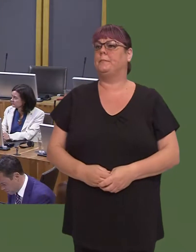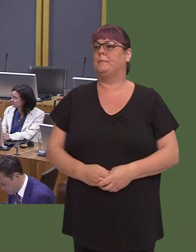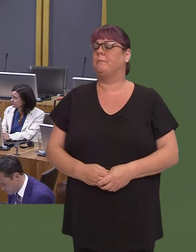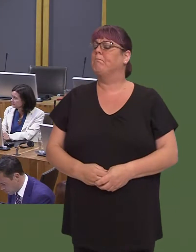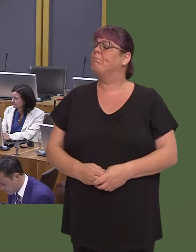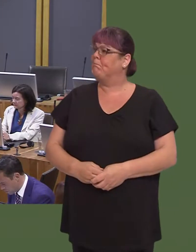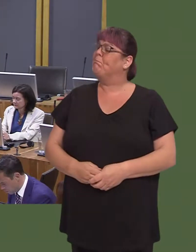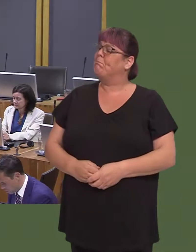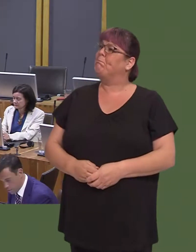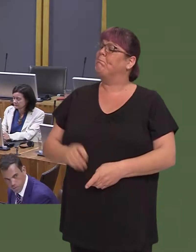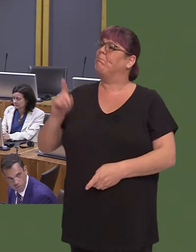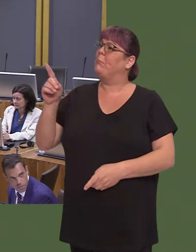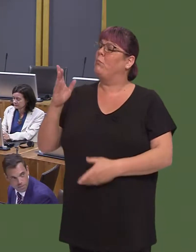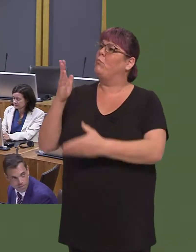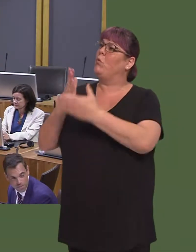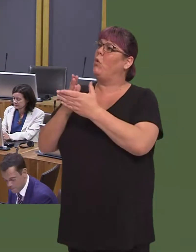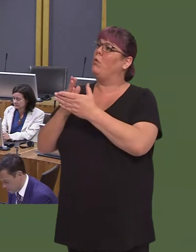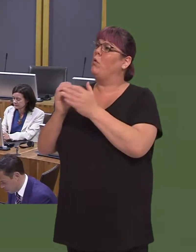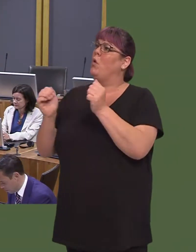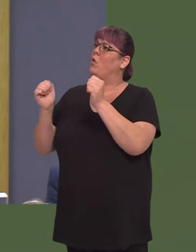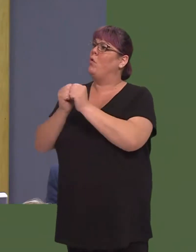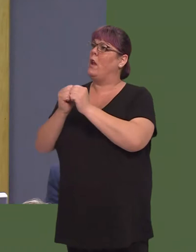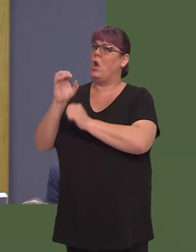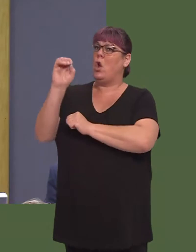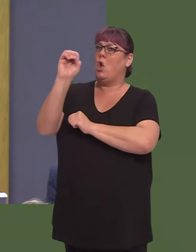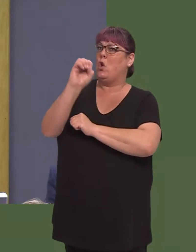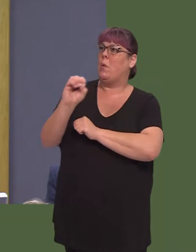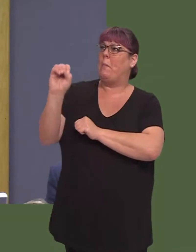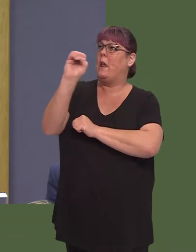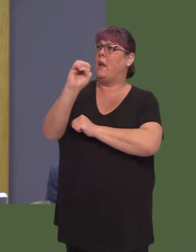nawr yn golygu, wrth edrych ar y gefnogaeth, fod myfyrwyr o'r Undeb Ewropeaidd yn gweld,